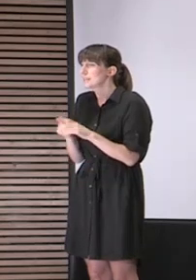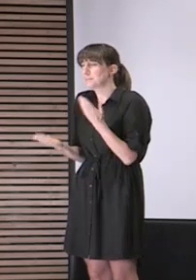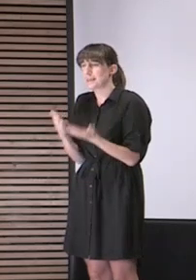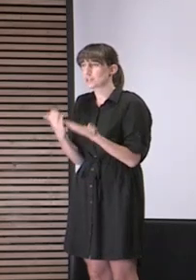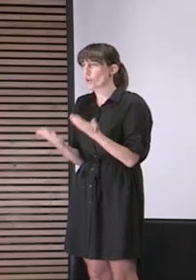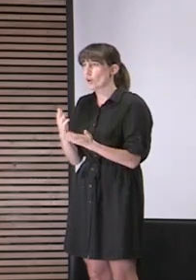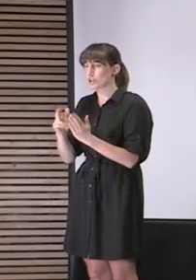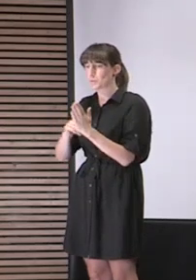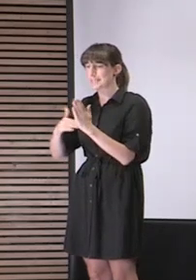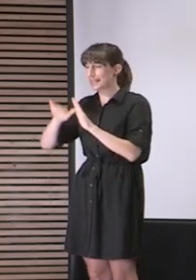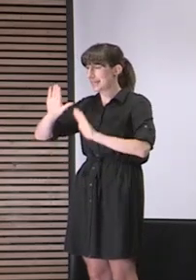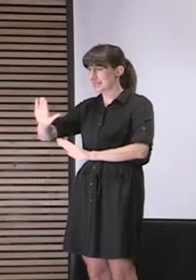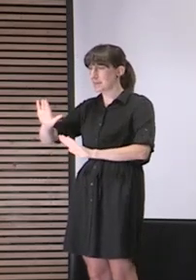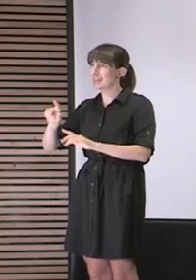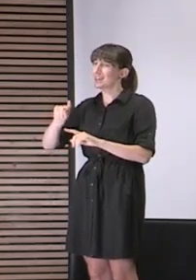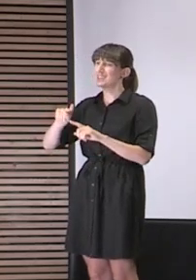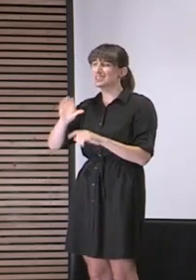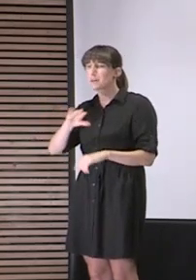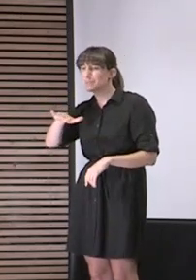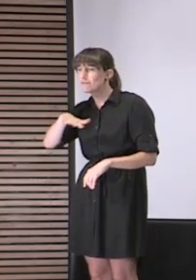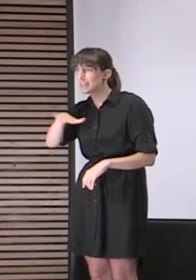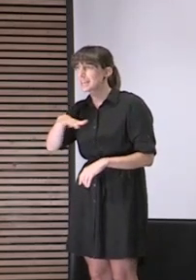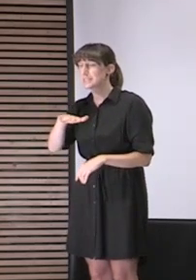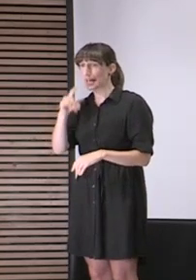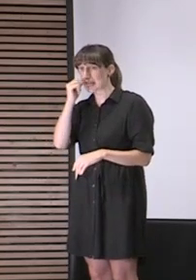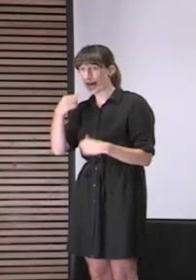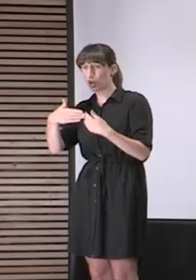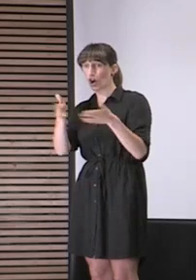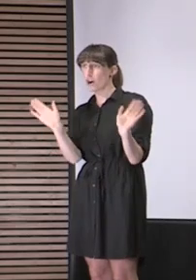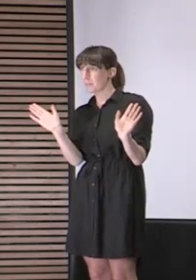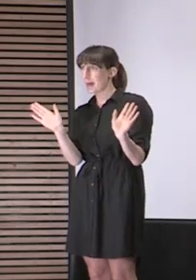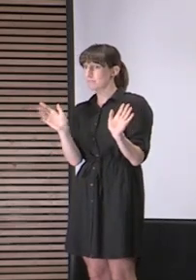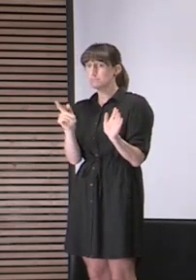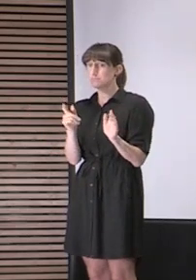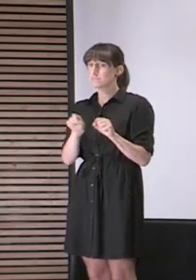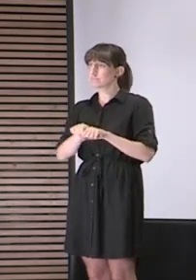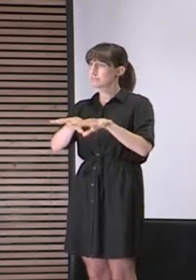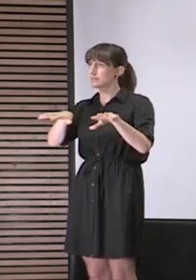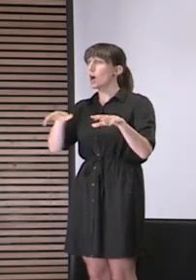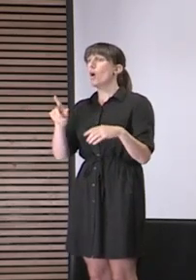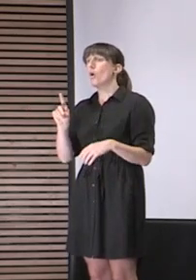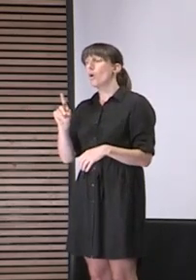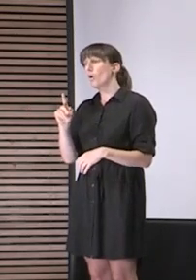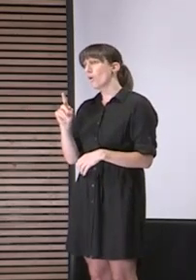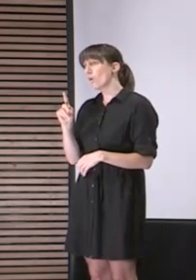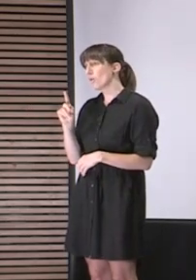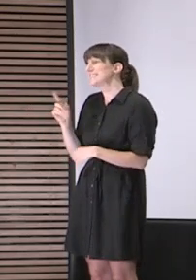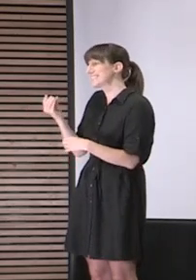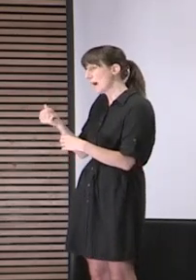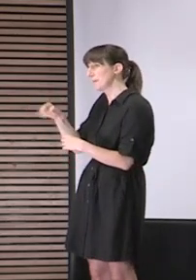cumplan, más probabilidades hay